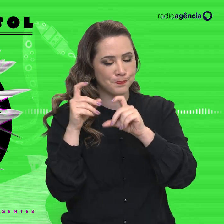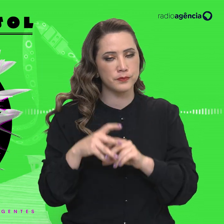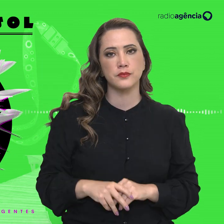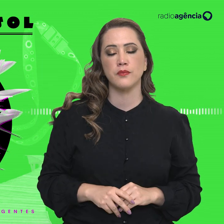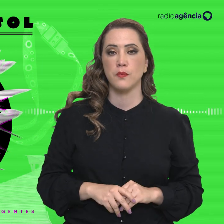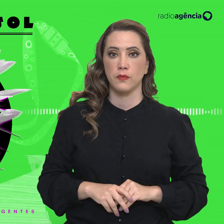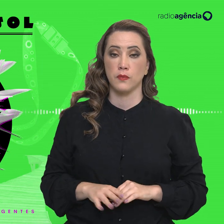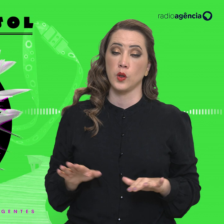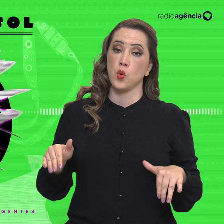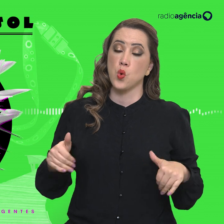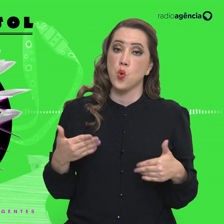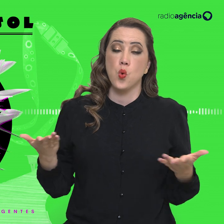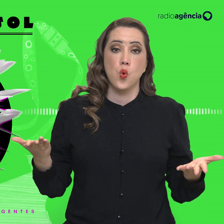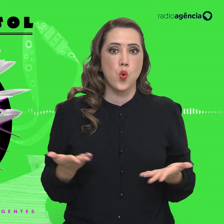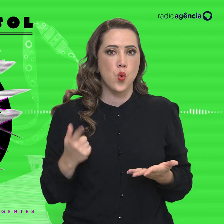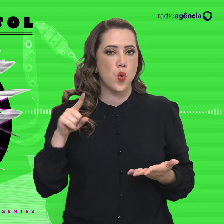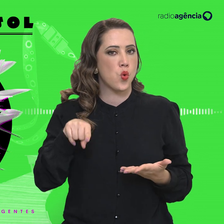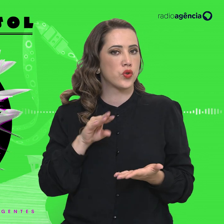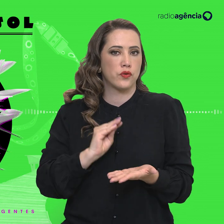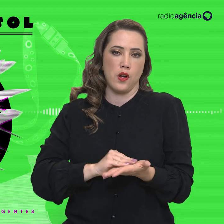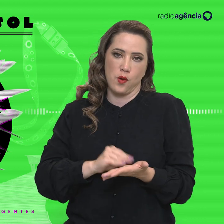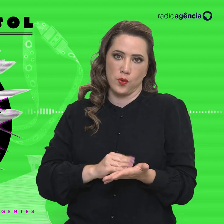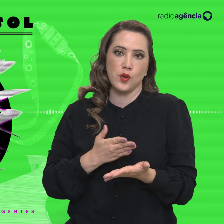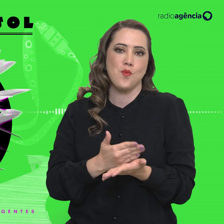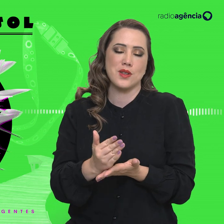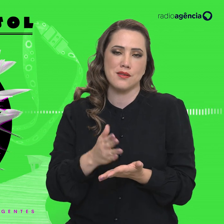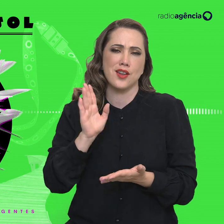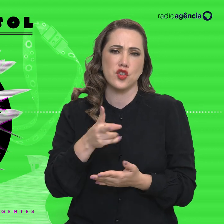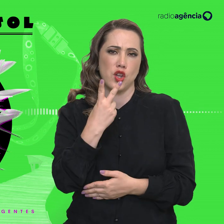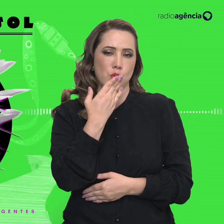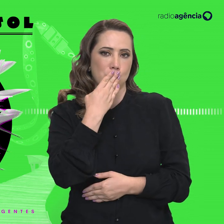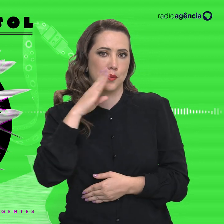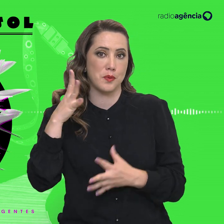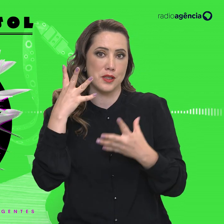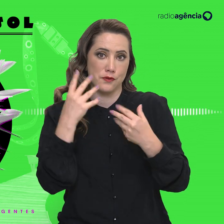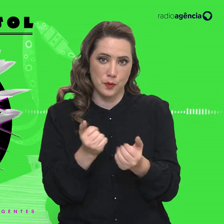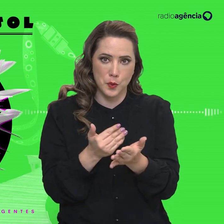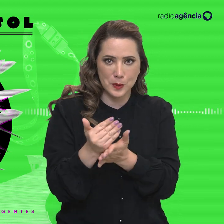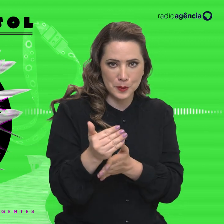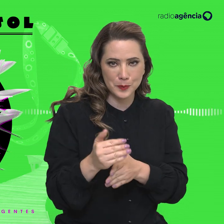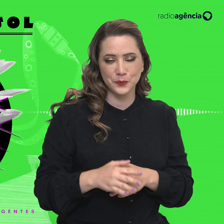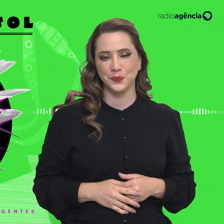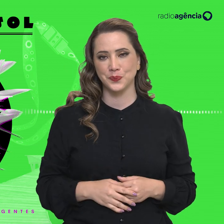[Ley] Bom, o episódio nem começou e já são duas promessas. [Patrícia] Bora pra abertura! [música do Projeto Pulsos] 🎶